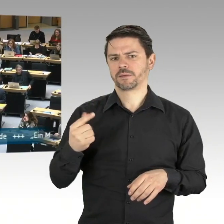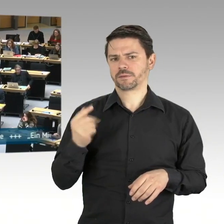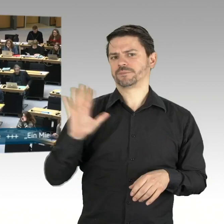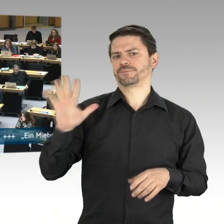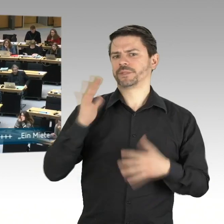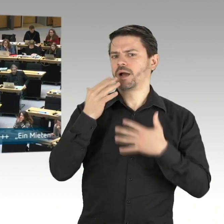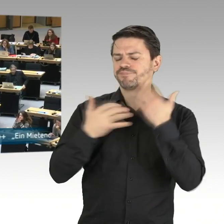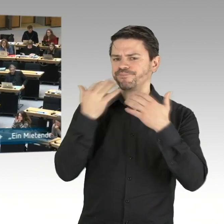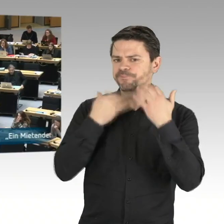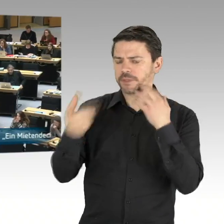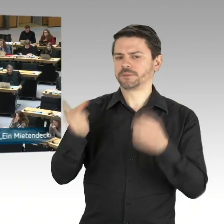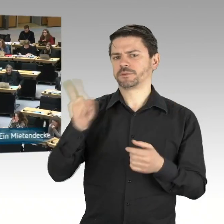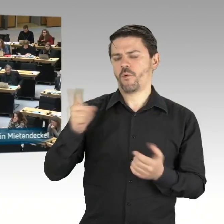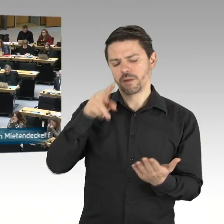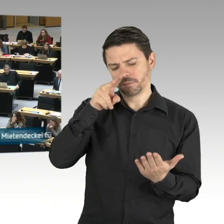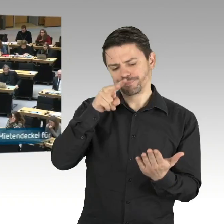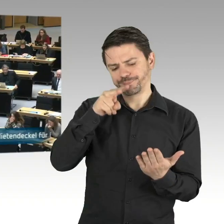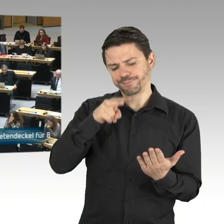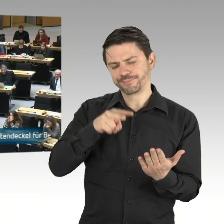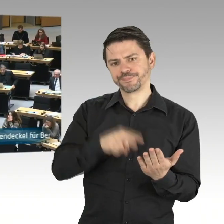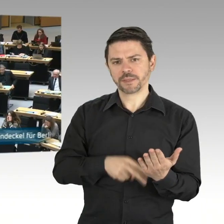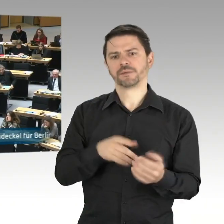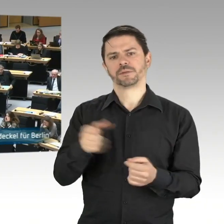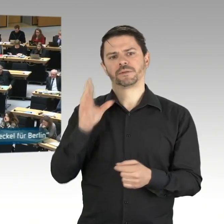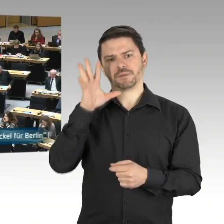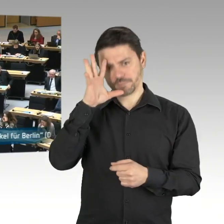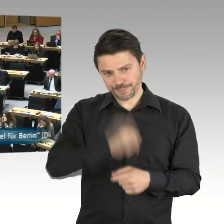und schaffen mit dem Mietendeckel endlich wirksamen Mieterschutz.